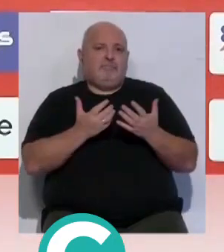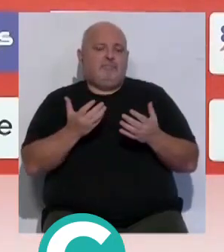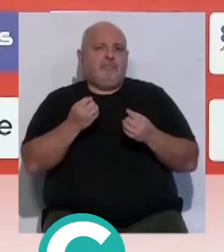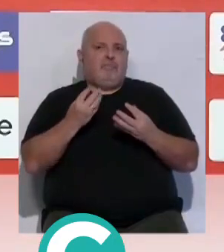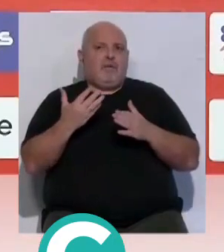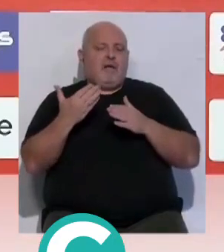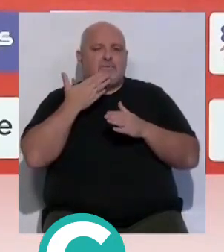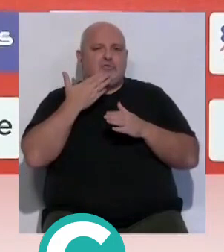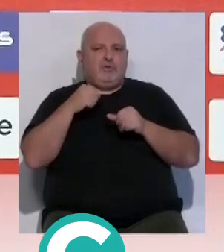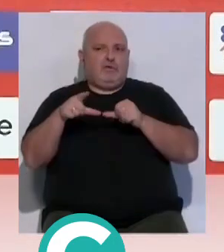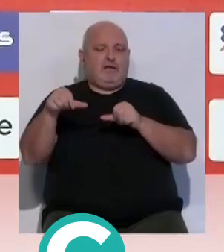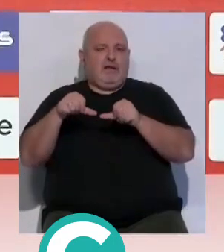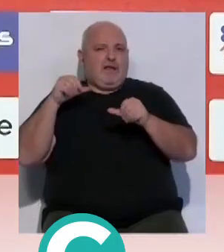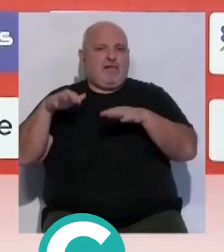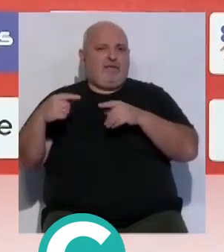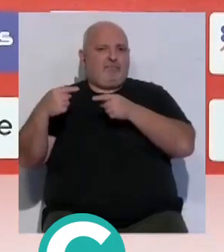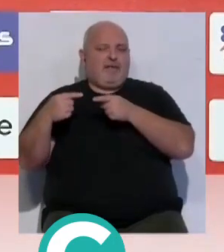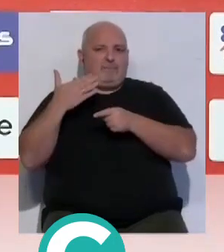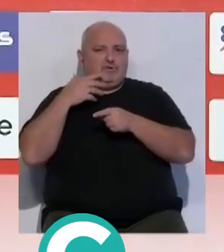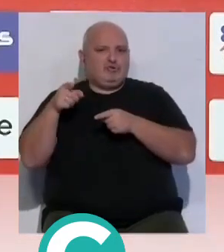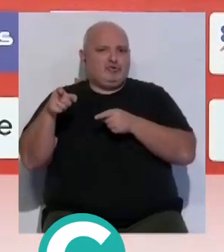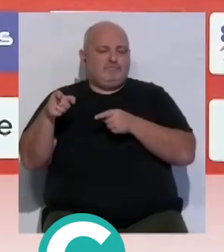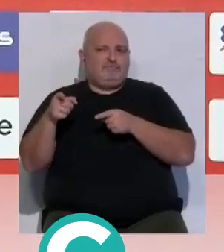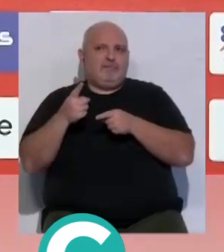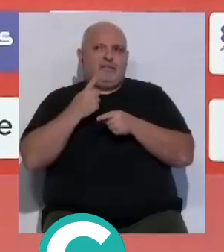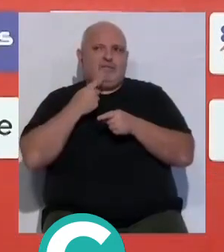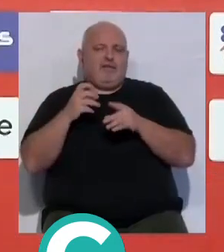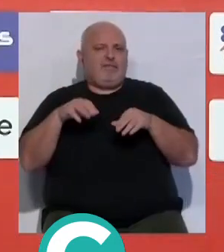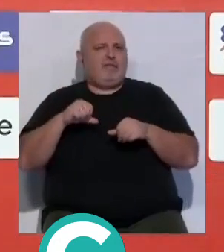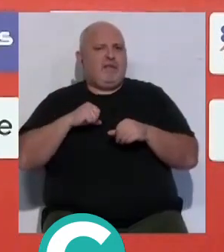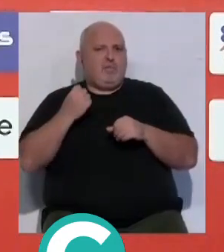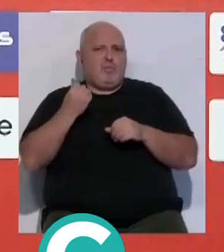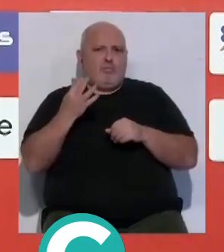amistosos Y seguramente Será muy difícil no es Cádiz tiene muy buenos jugadores Por más que